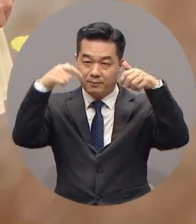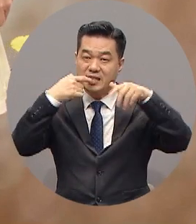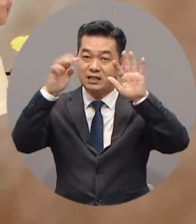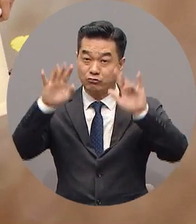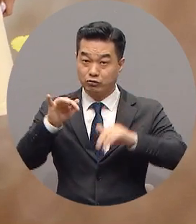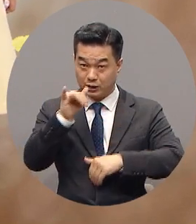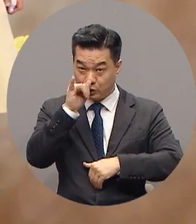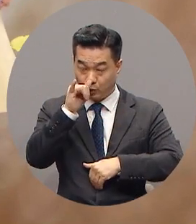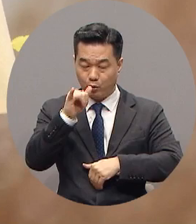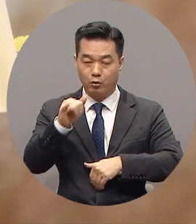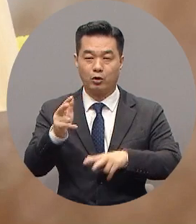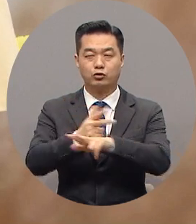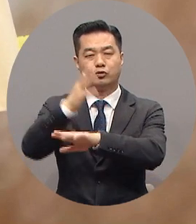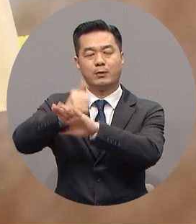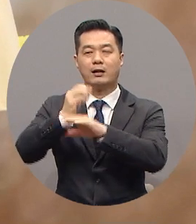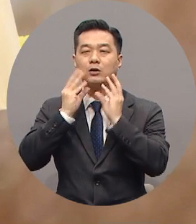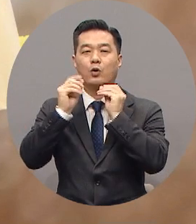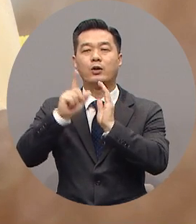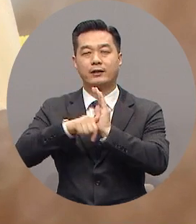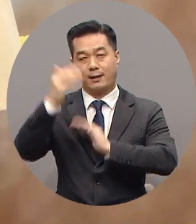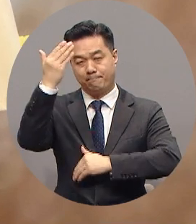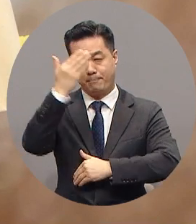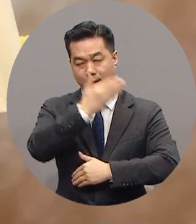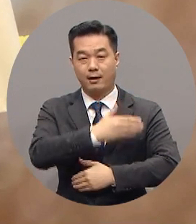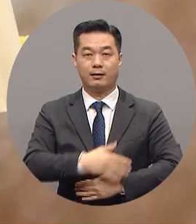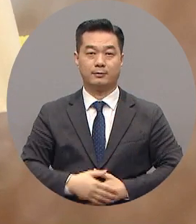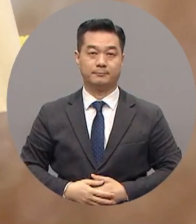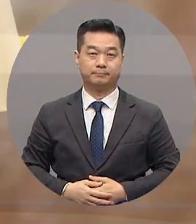수요일에 전남과 경남 지역을 중심으로는눈이나 비가 조금 내리겠고요. 주 후반에는 전국이 대체로 맑겠습니다. 날씨였습니다.